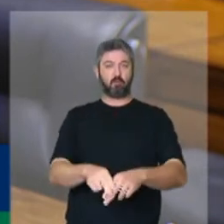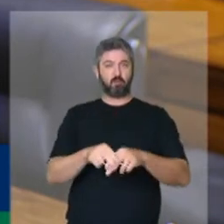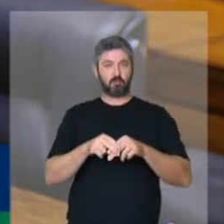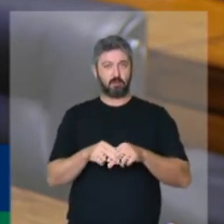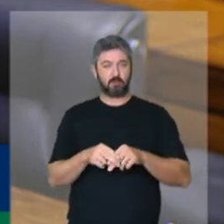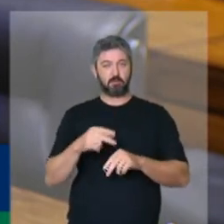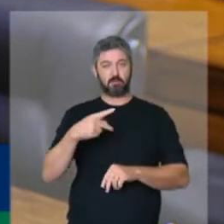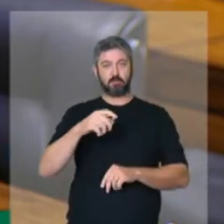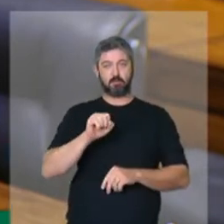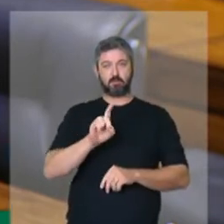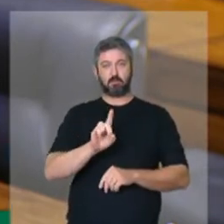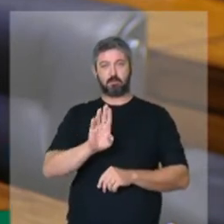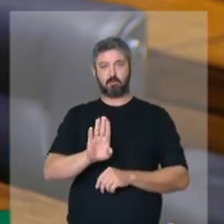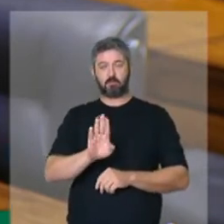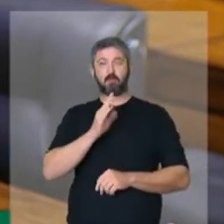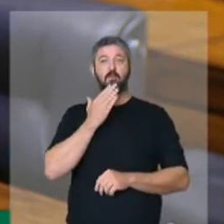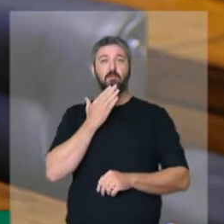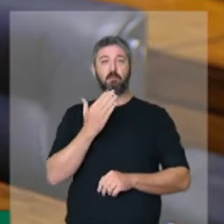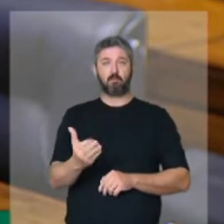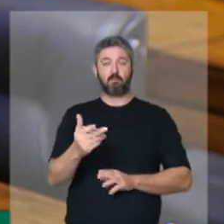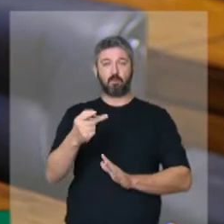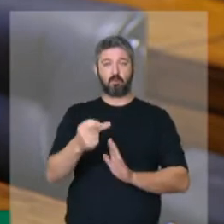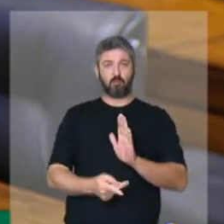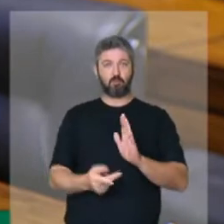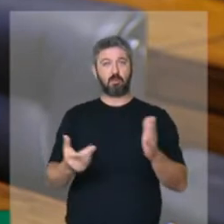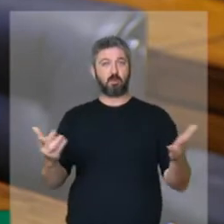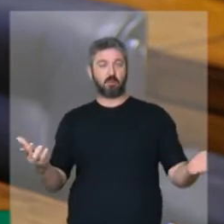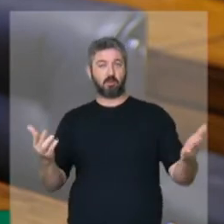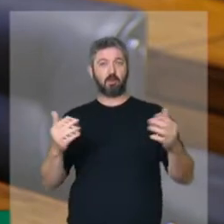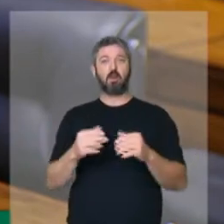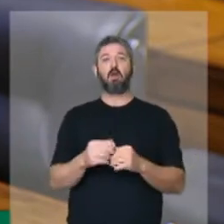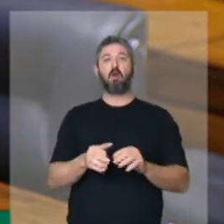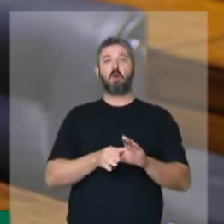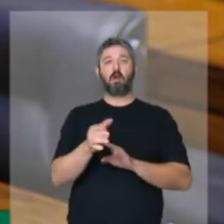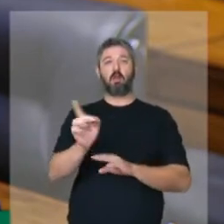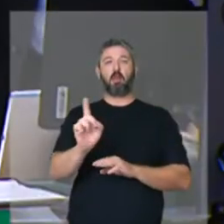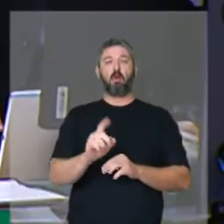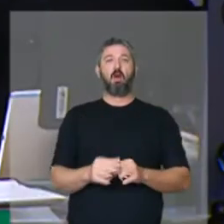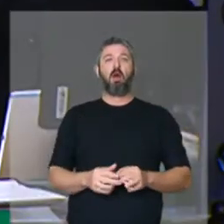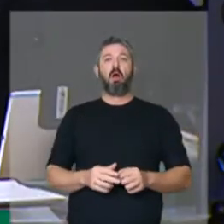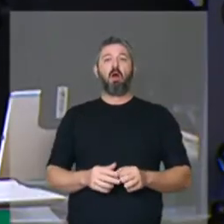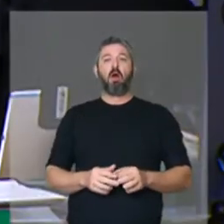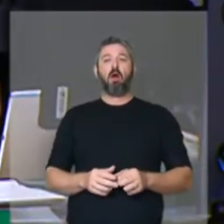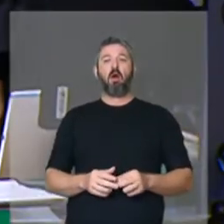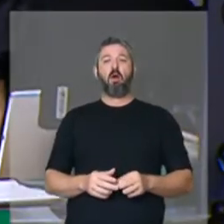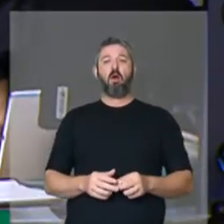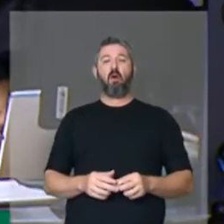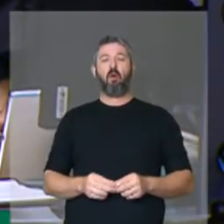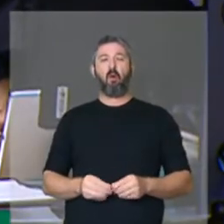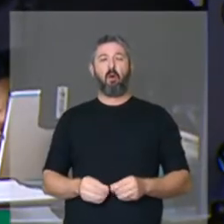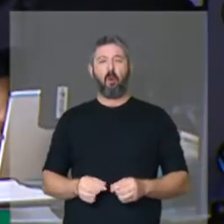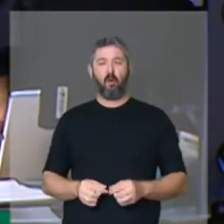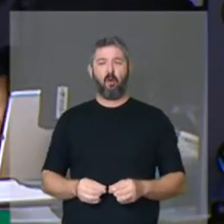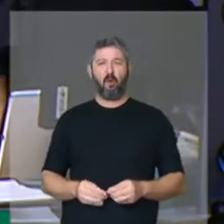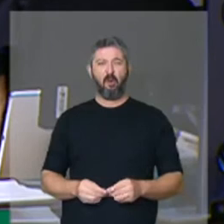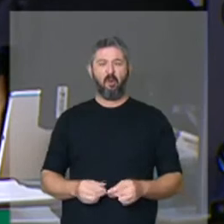NESSE PROJETO, ASSIM COMO OUTRAS ÁREAS, ENTÃO TENHO CERTEZA QUE ESSE PROJETO É FAVORÁVEL AO BRASIL, O